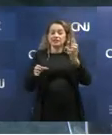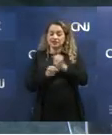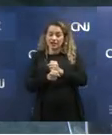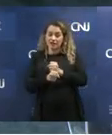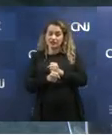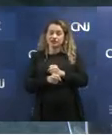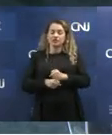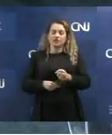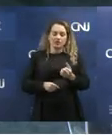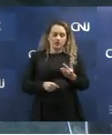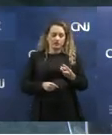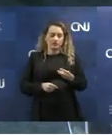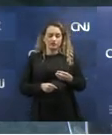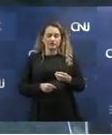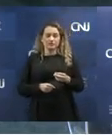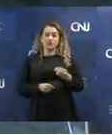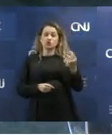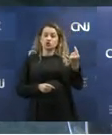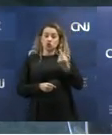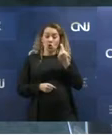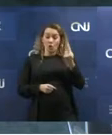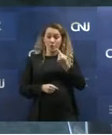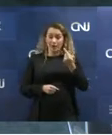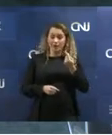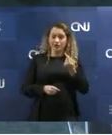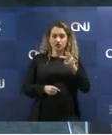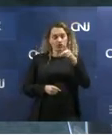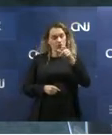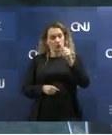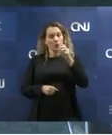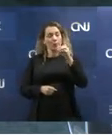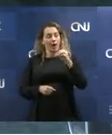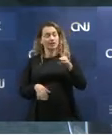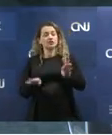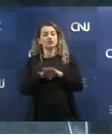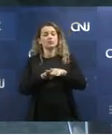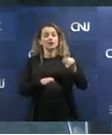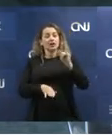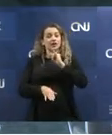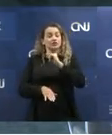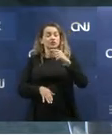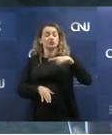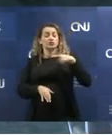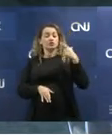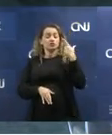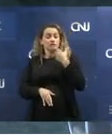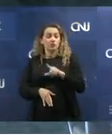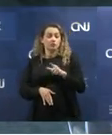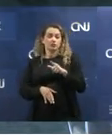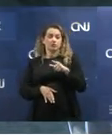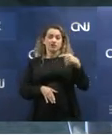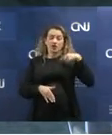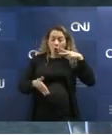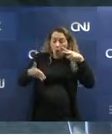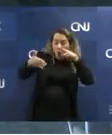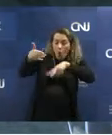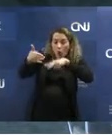Mas somente por meio do PAD da instrução é que poderemos analisar e, assim, decidir da melhor forma.